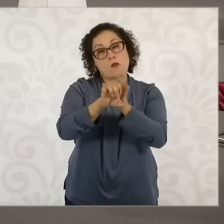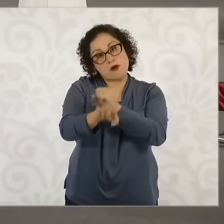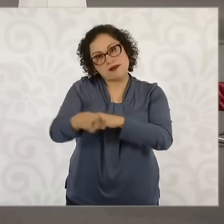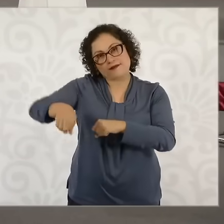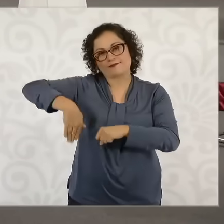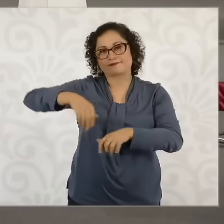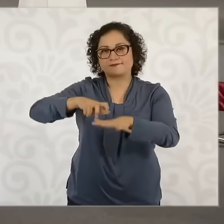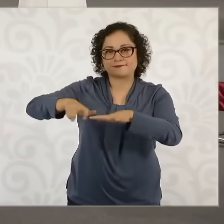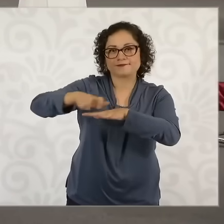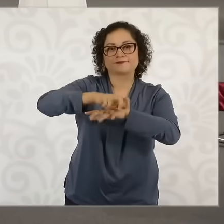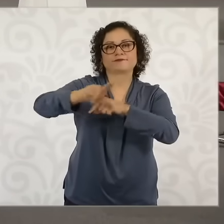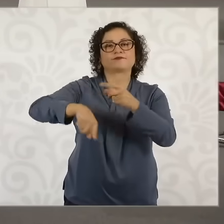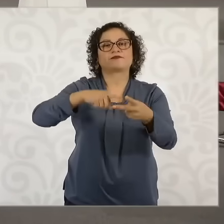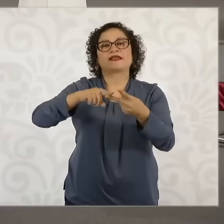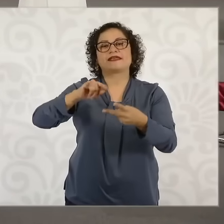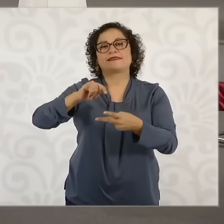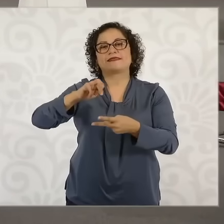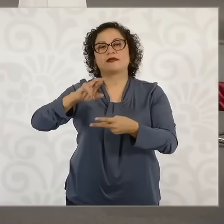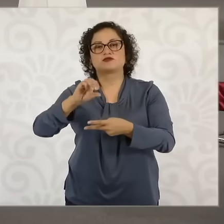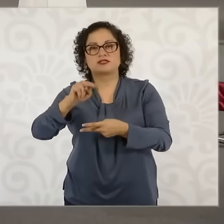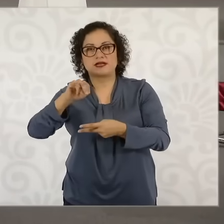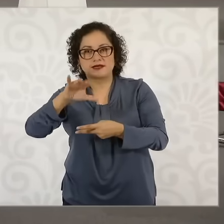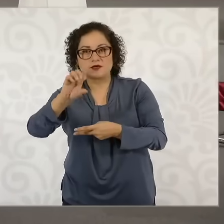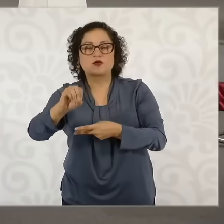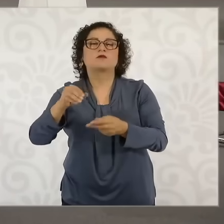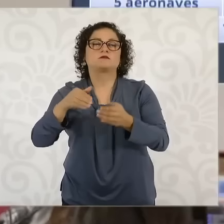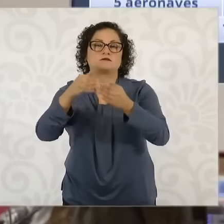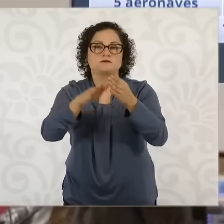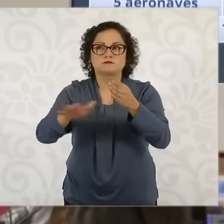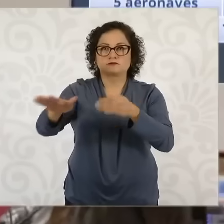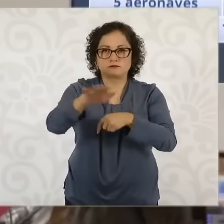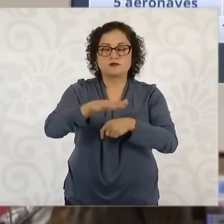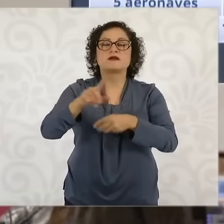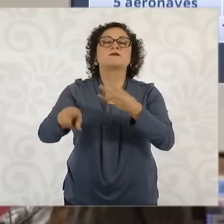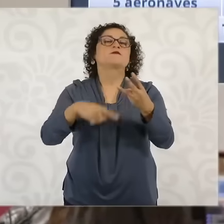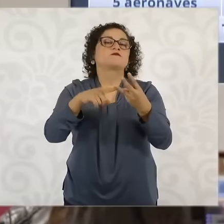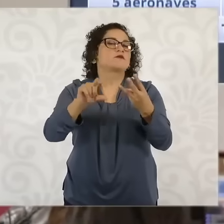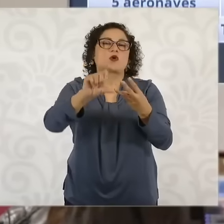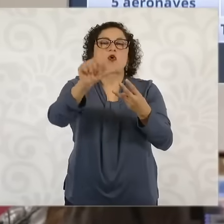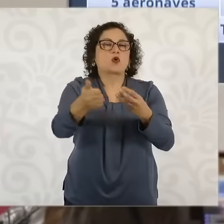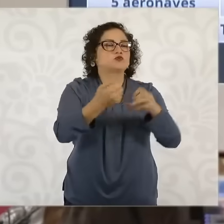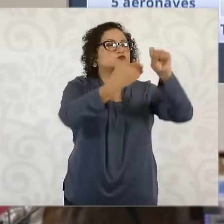corredor interoceánico y todas aquellas regiones también entre en lo que Interconecta Mexicana para